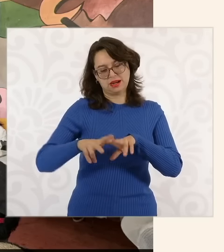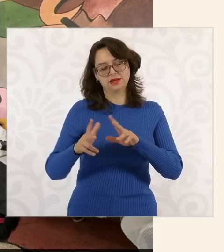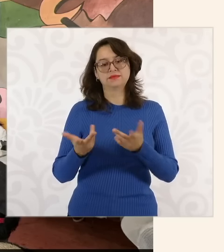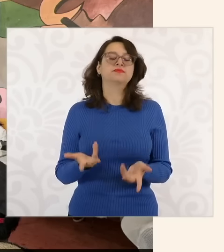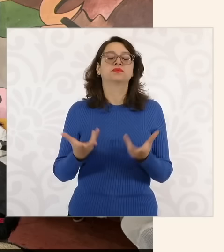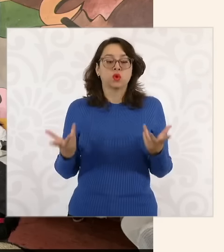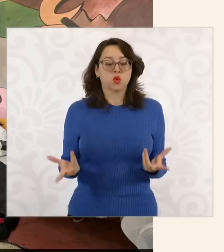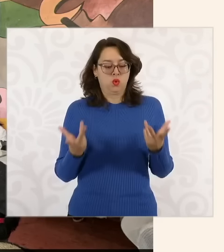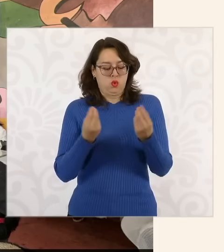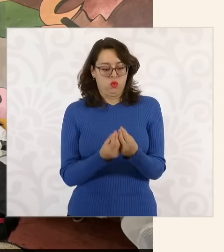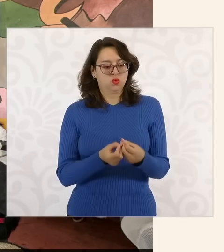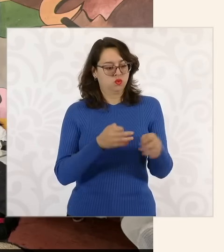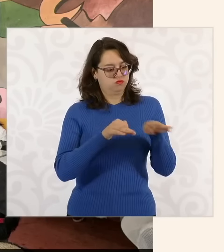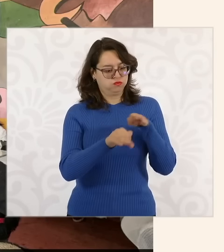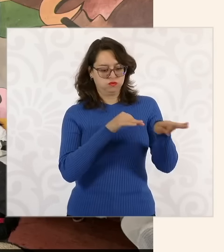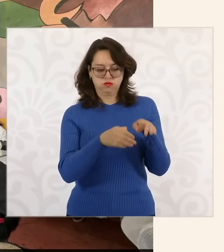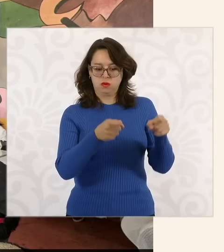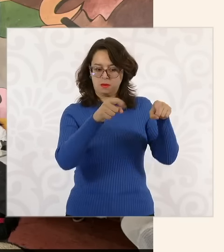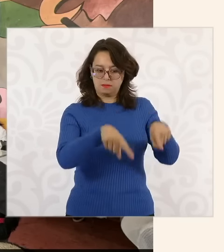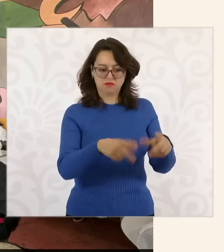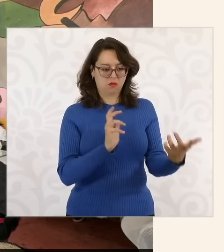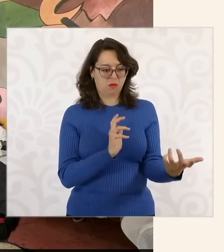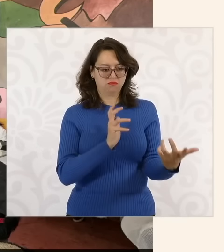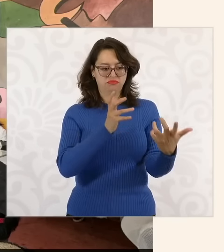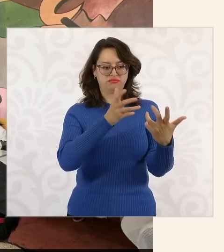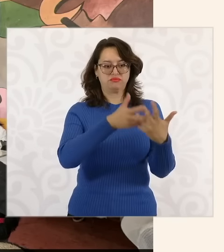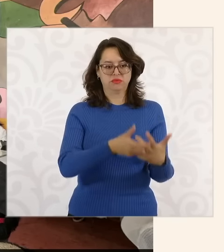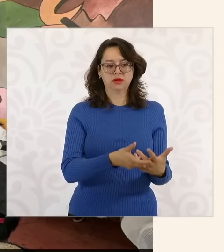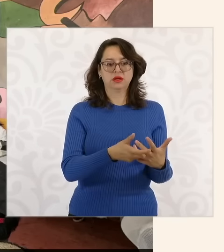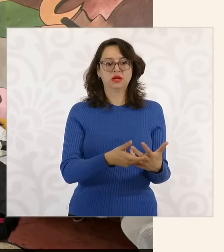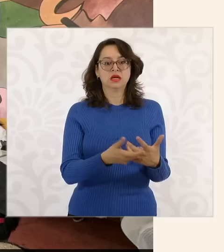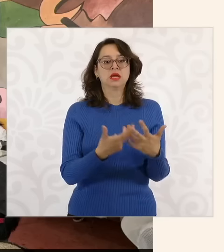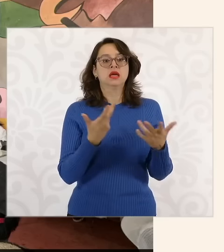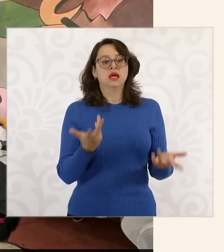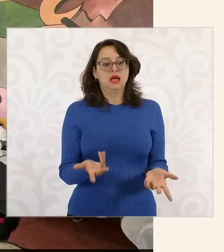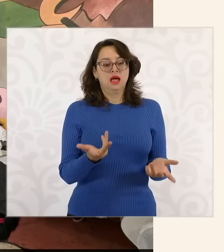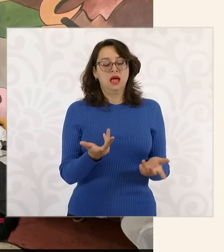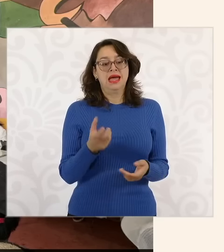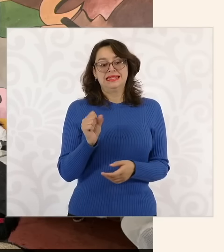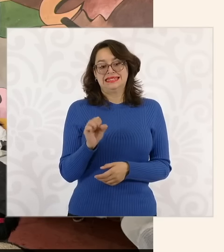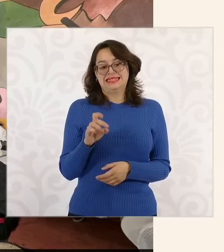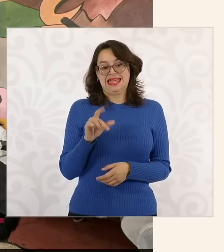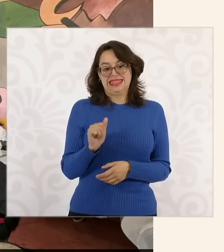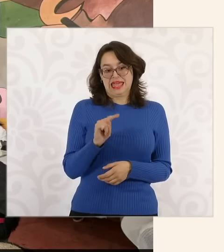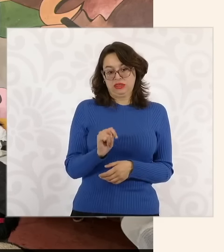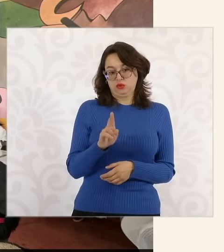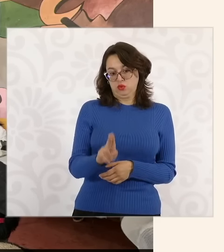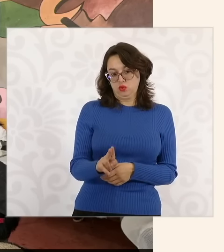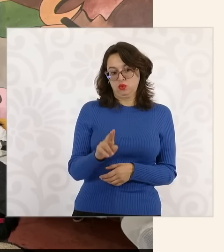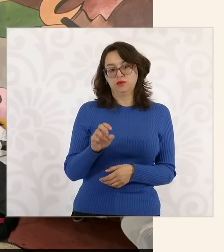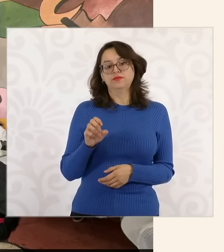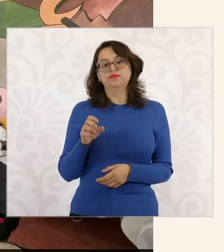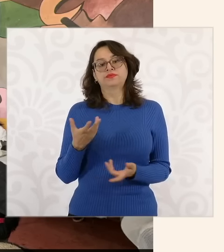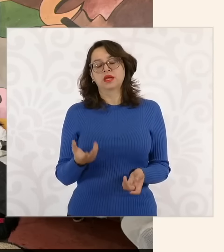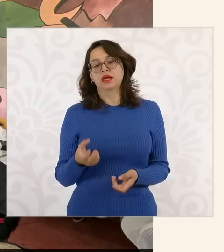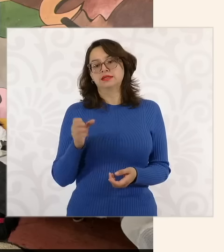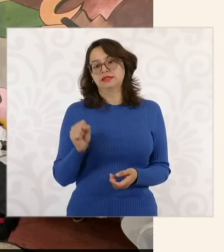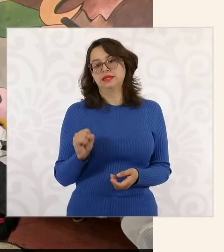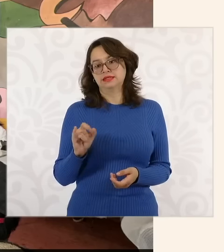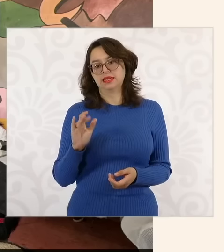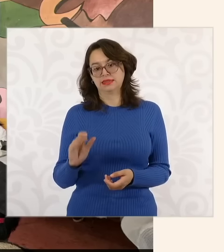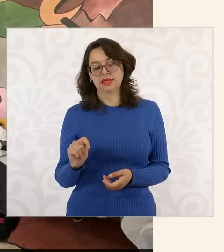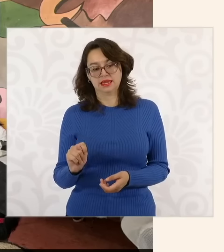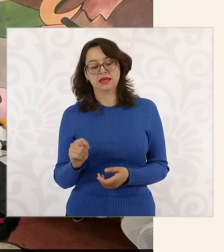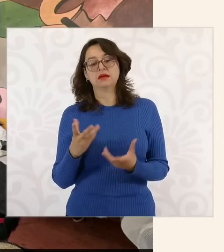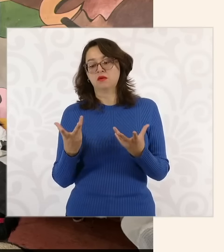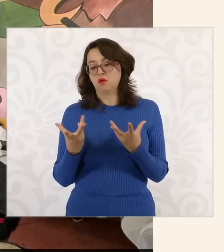mismo y de manera conjunta SCT y Cedatu inician todo este proceso para la adquisición de nuevo